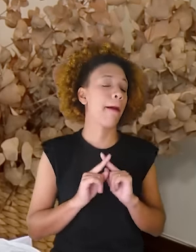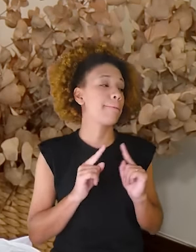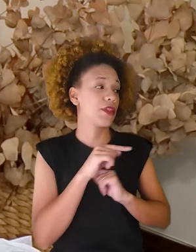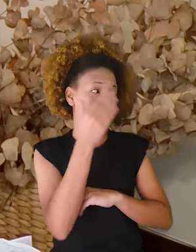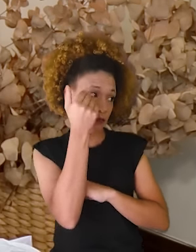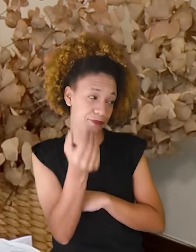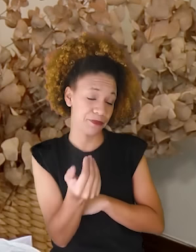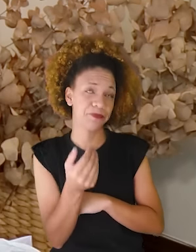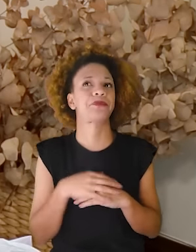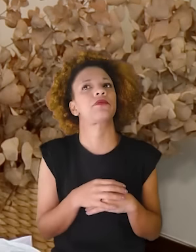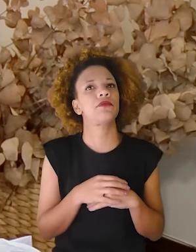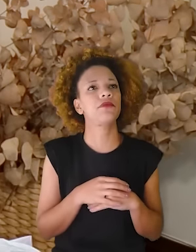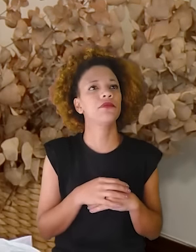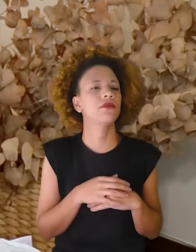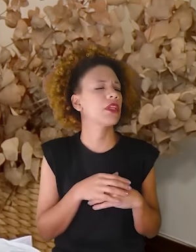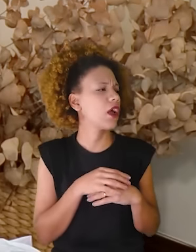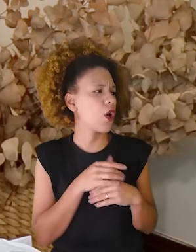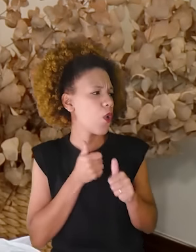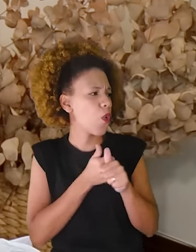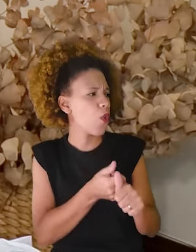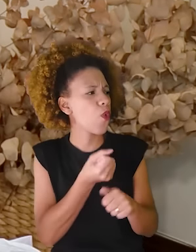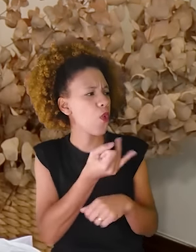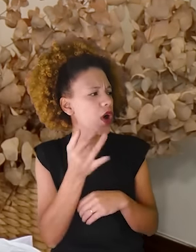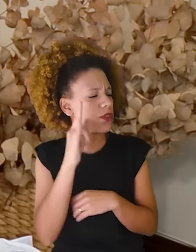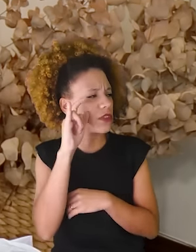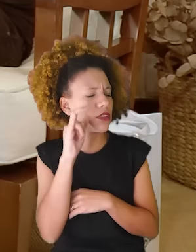de celebridades e tal você Obviamente você tá quantos seguidores agora no Instagram agora